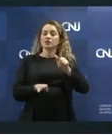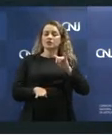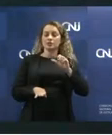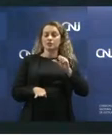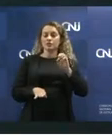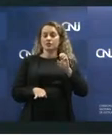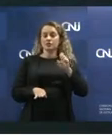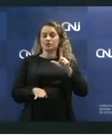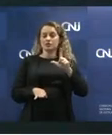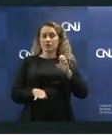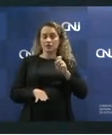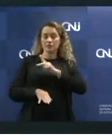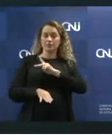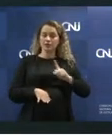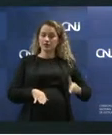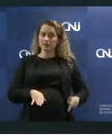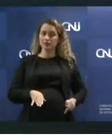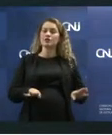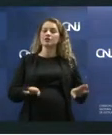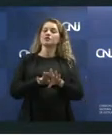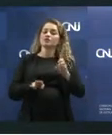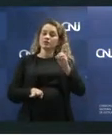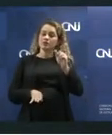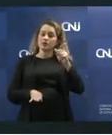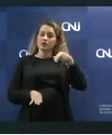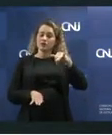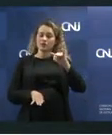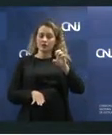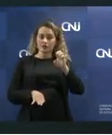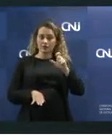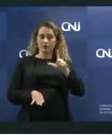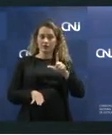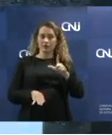Dr. Daniel Blume, do Conselho Federal da Ordem dos Advogados do Brasil,